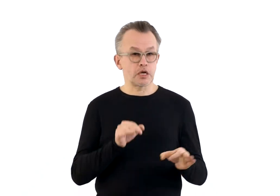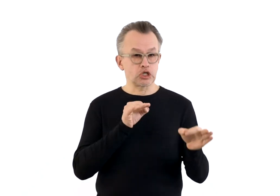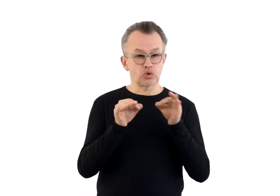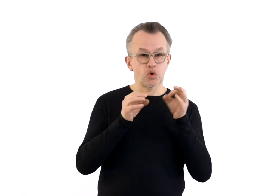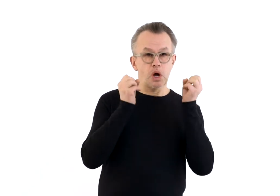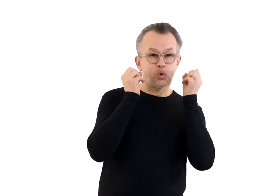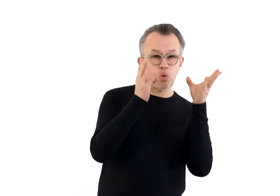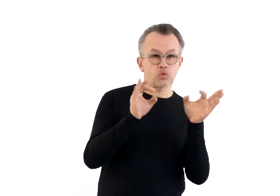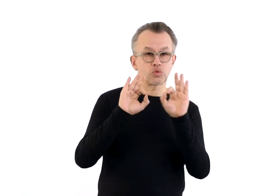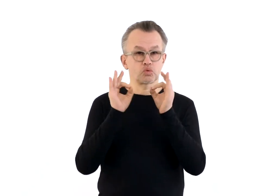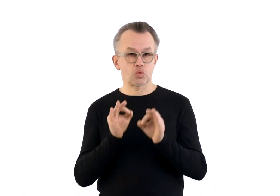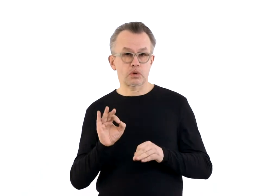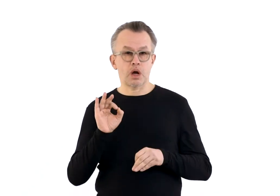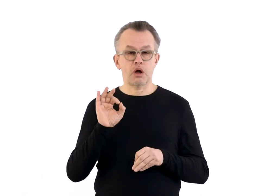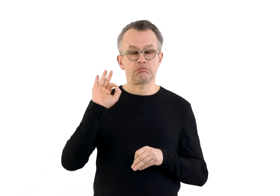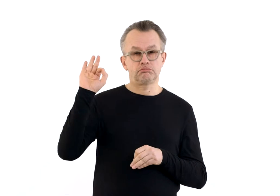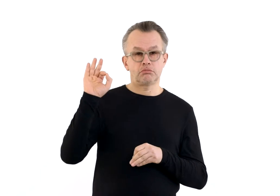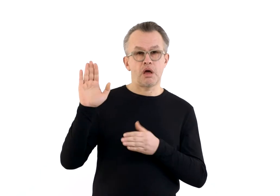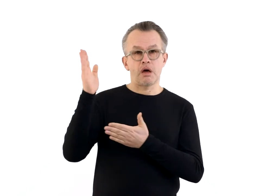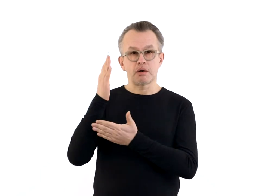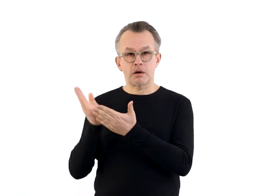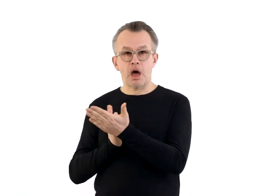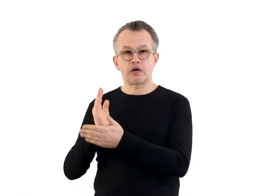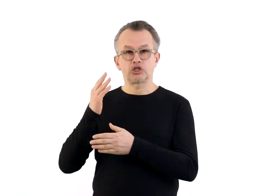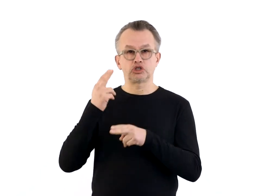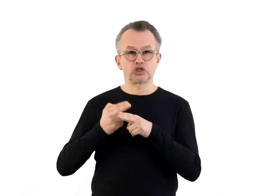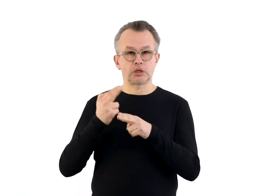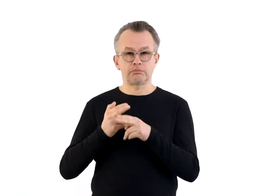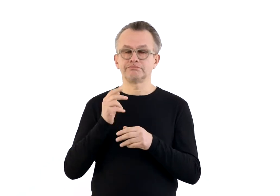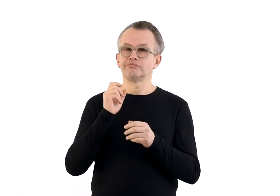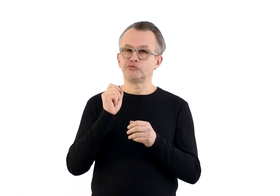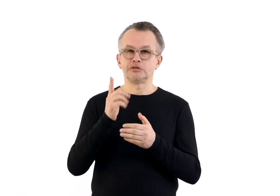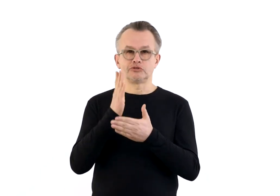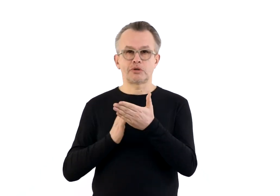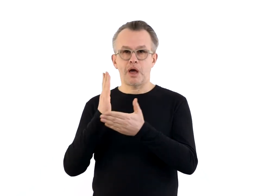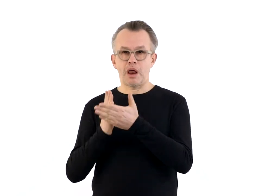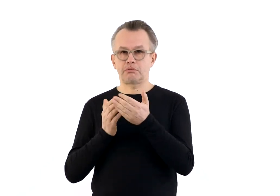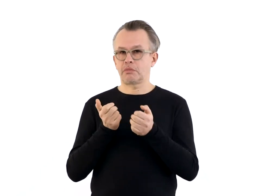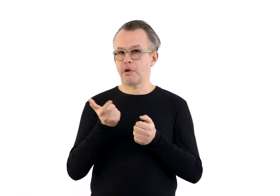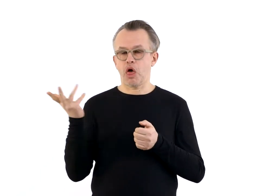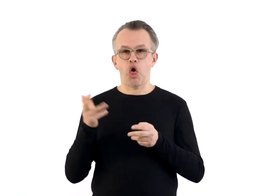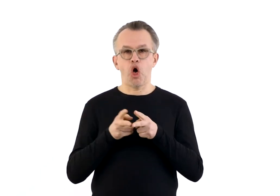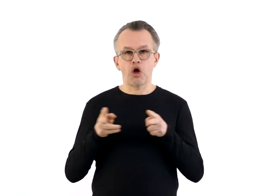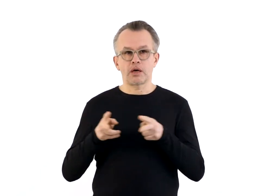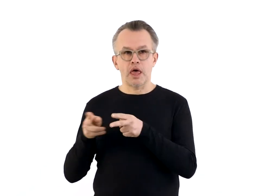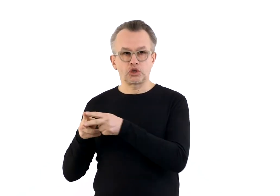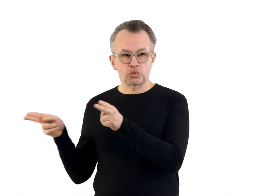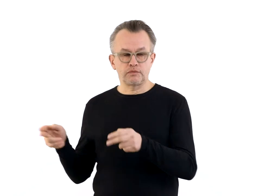Historia kultury i sztuki rzymskiej dzieli się na kilka okresów: